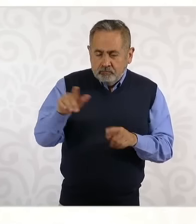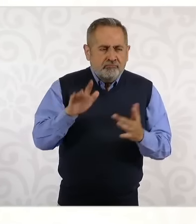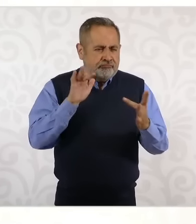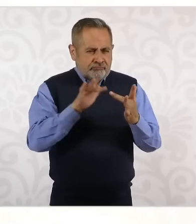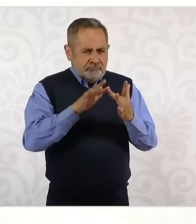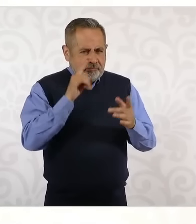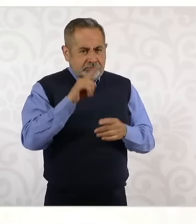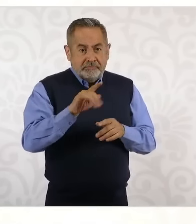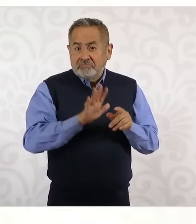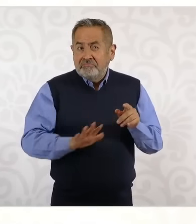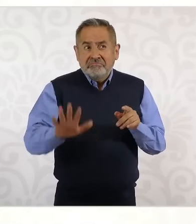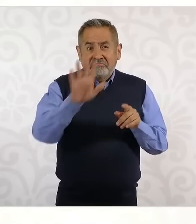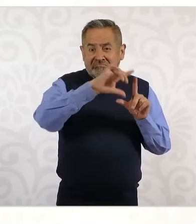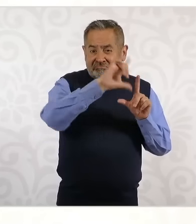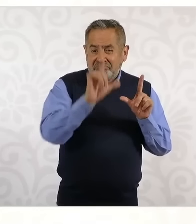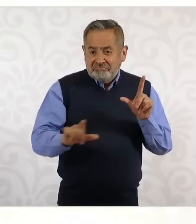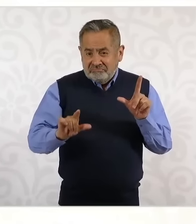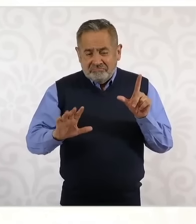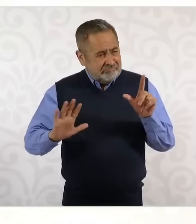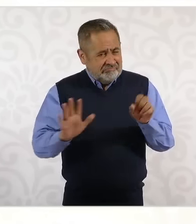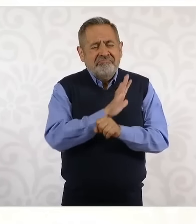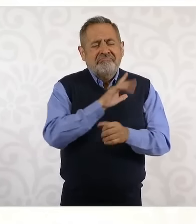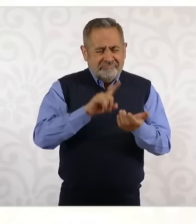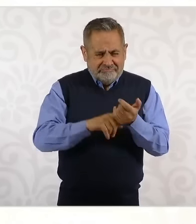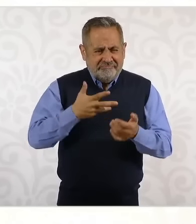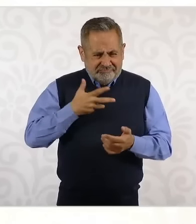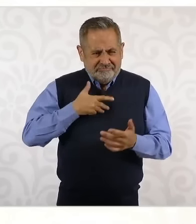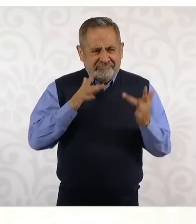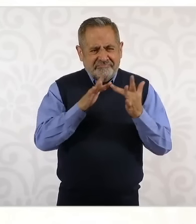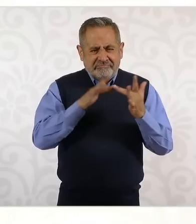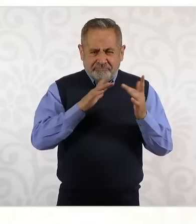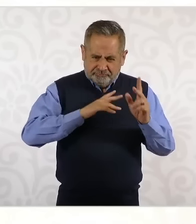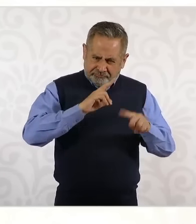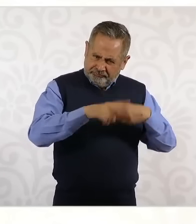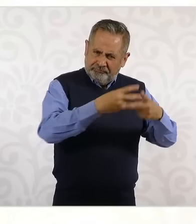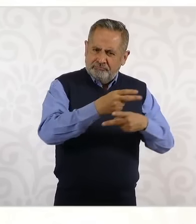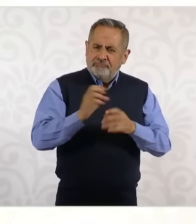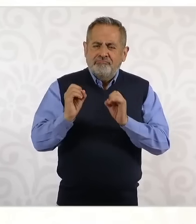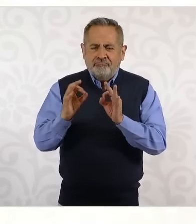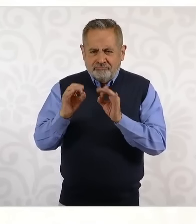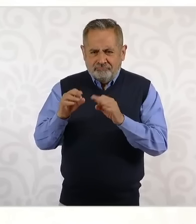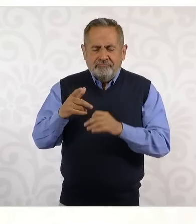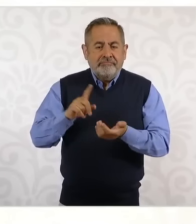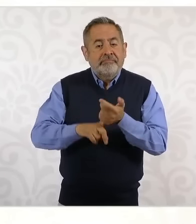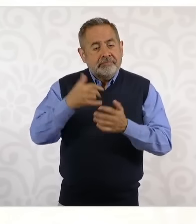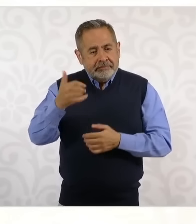de toda la República Mexicana hay forma de poder acceder y también eh ahí están los teléfonos,